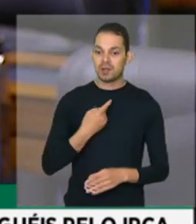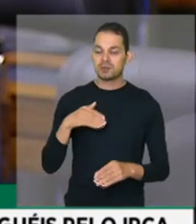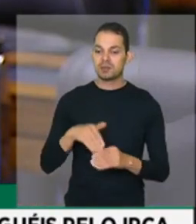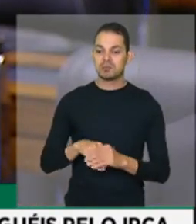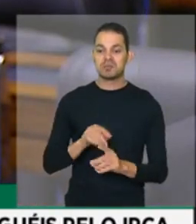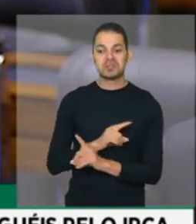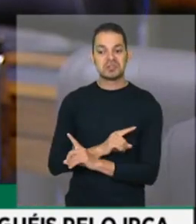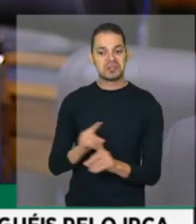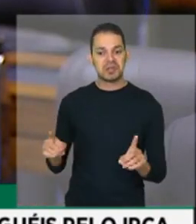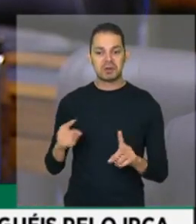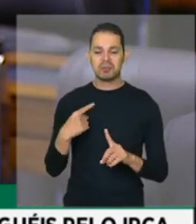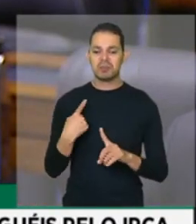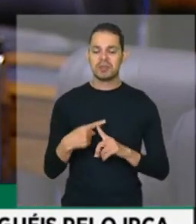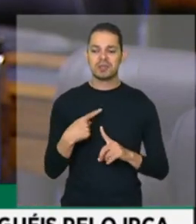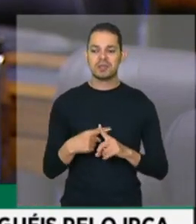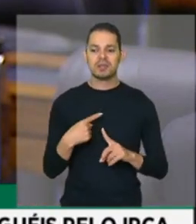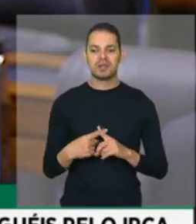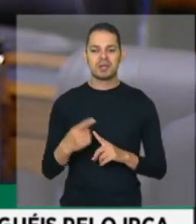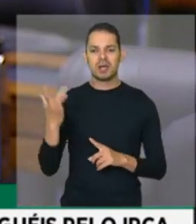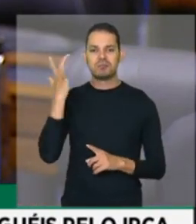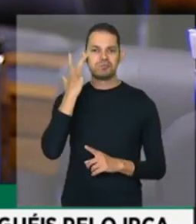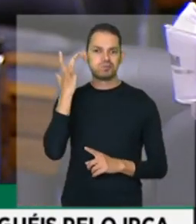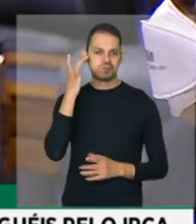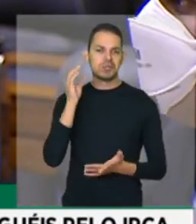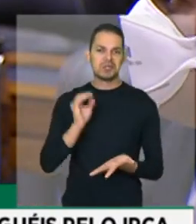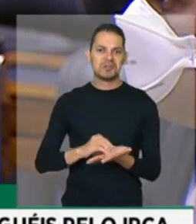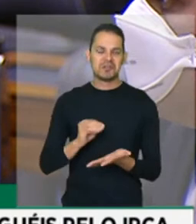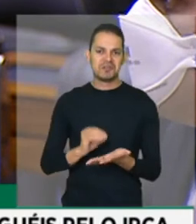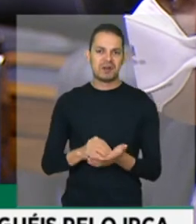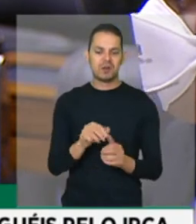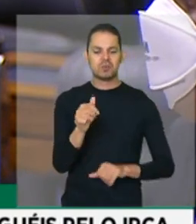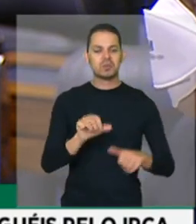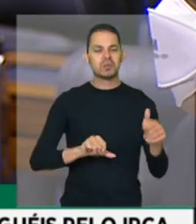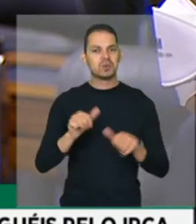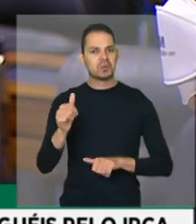ENTENDEMOS QUE É MADURO O SUFICIENTE PARA PODER APRECIAR ESSE MÉRITO UM PROJETO QUE MERECE UM AMPLO DEBATE PPL